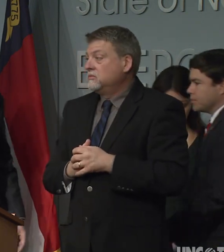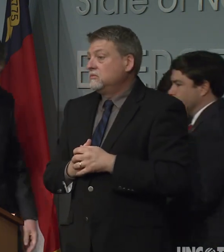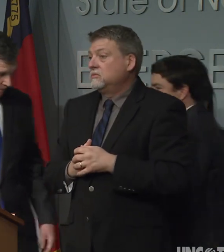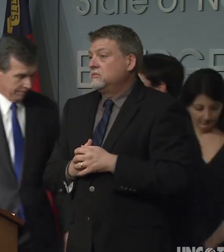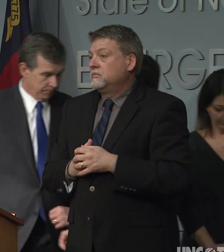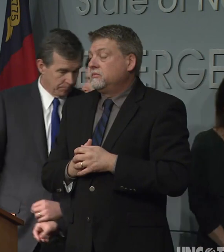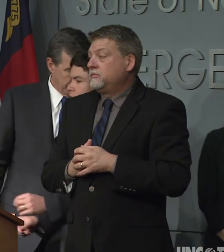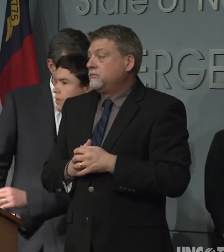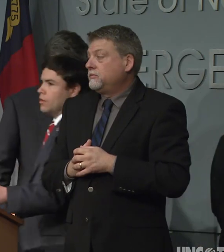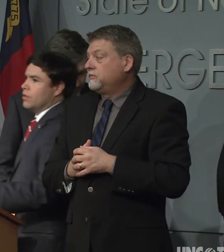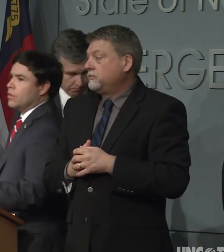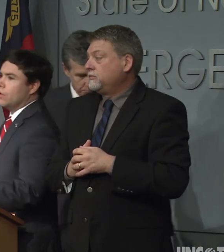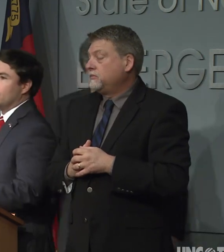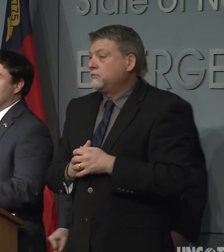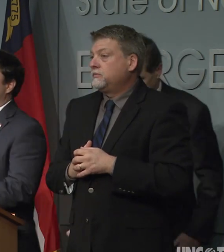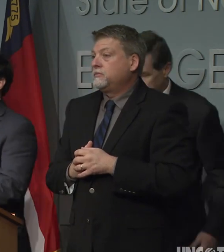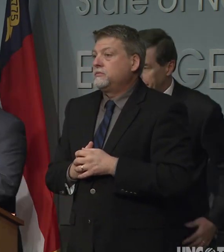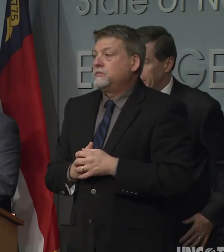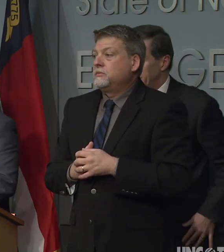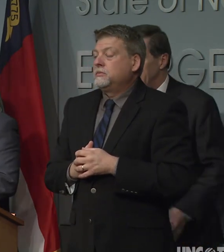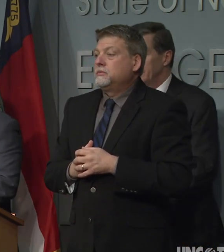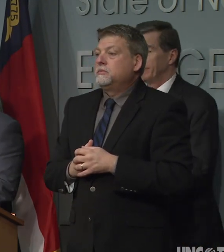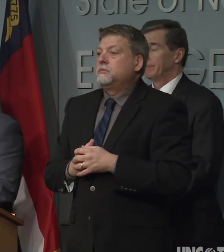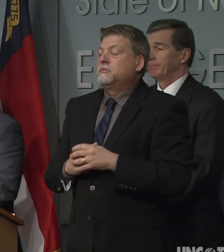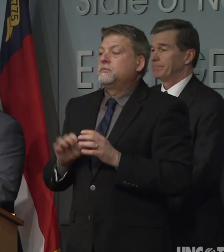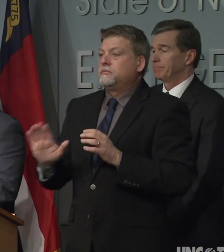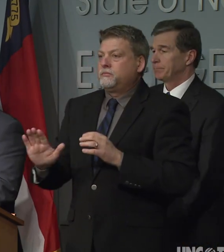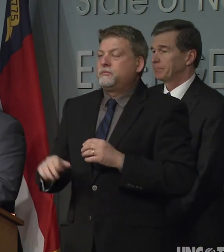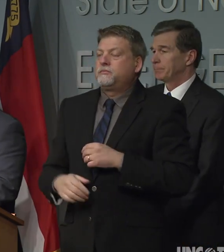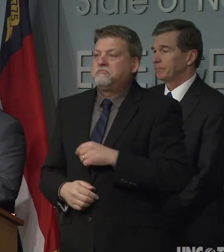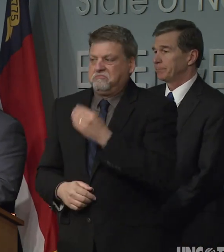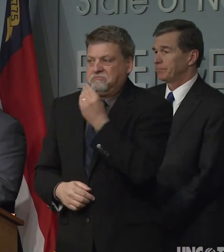cualquiera de los dos.